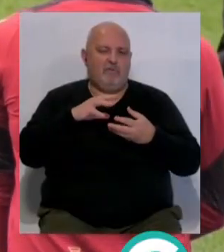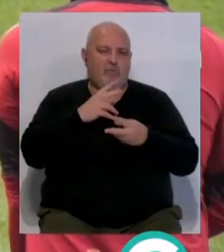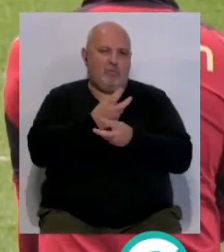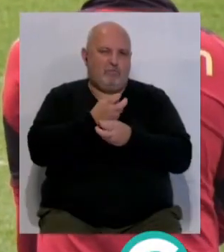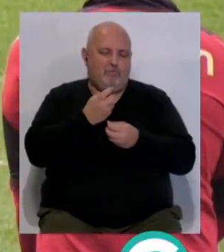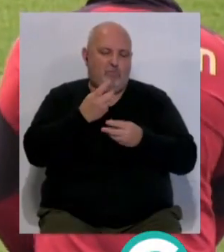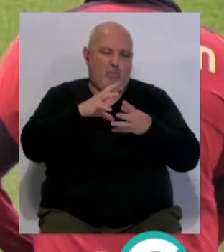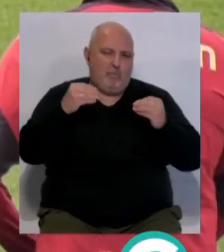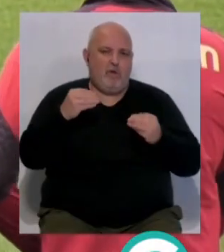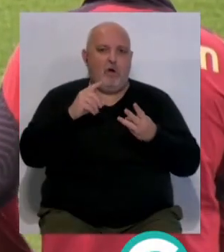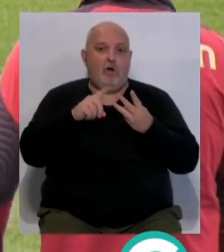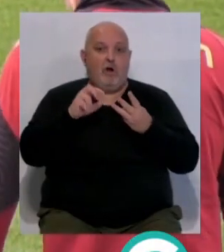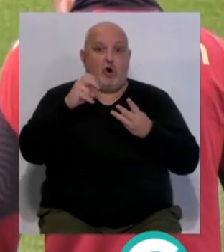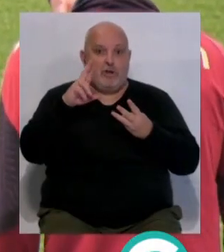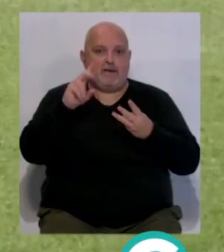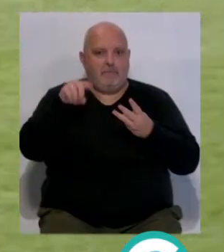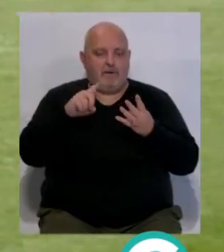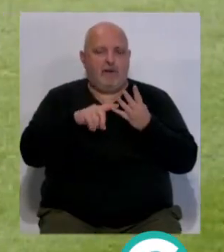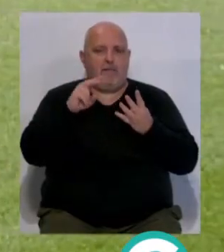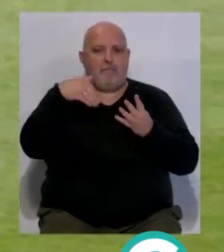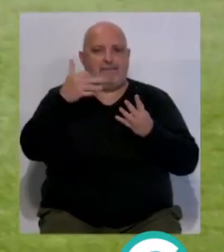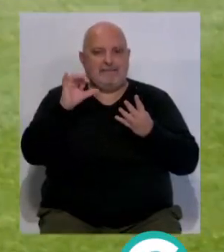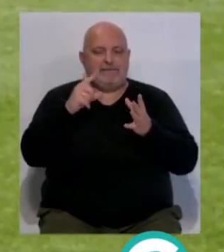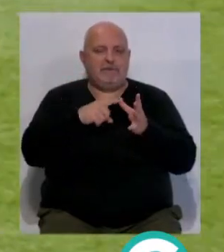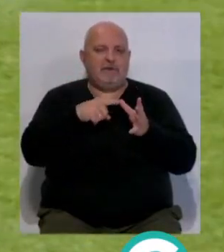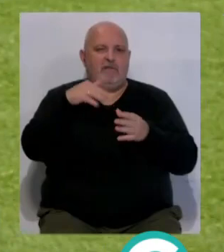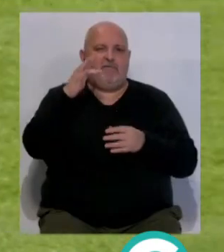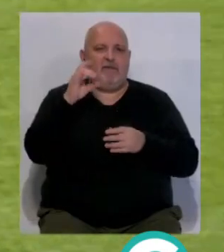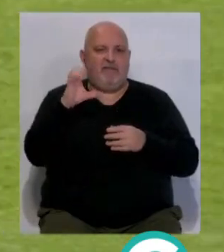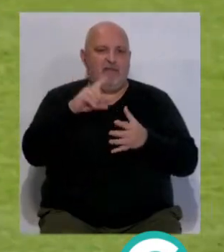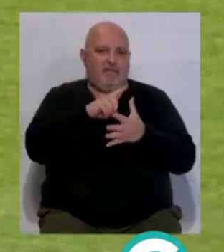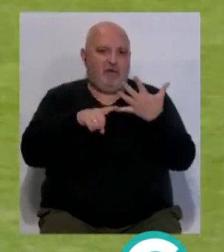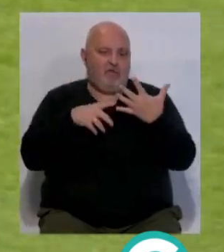son bajas por lesión Roger Martí Darwin machís y Fede San emeterio y Rubén sobrino